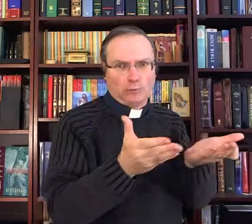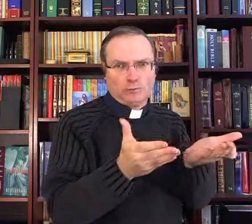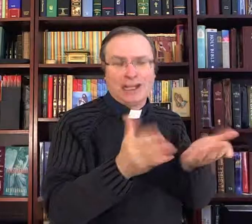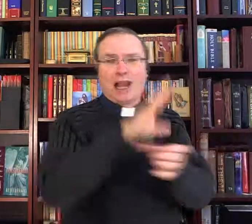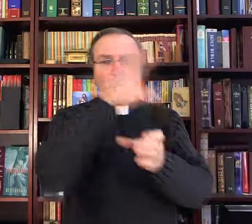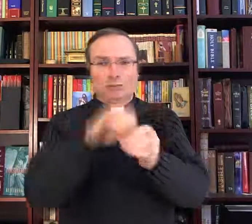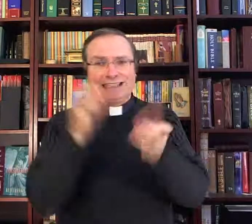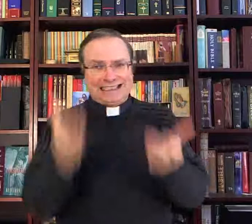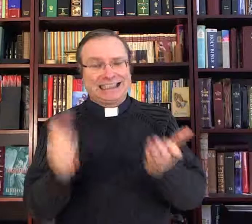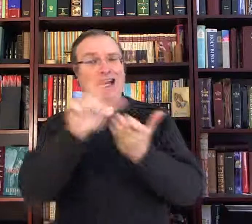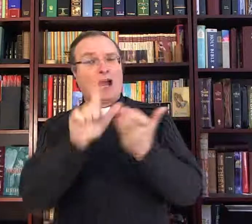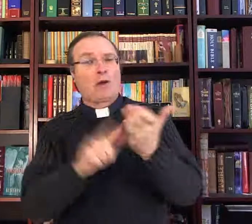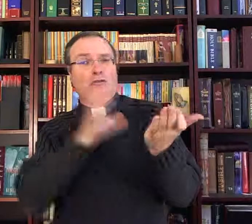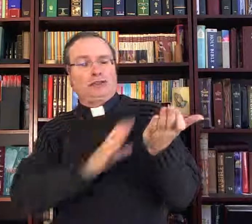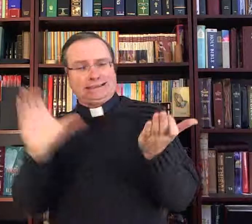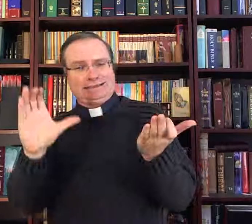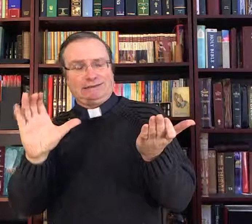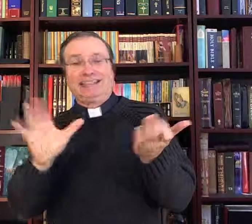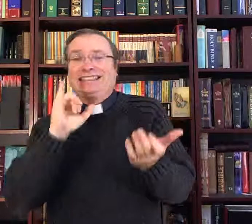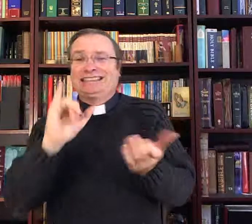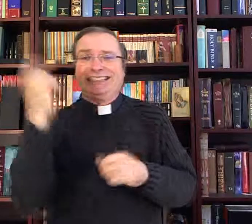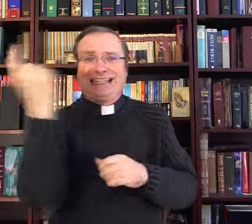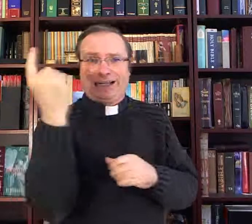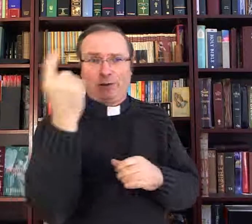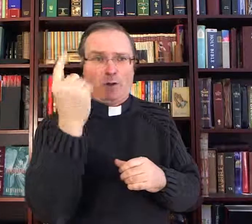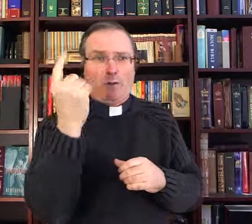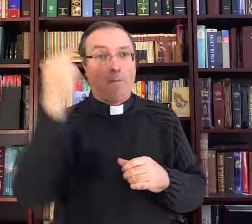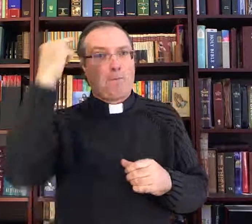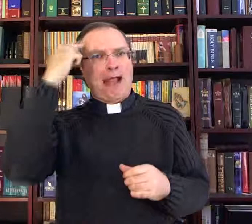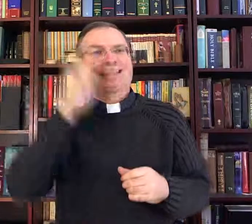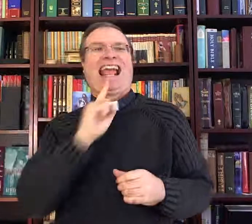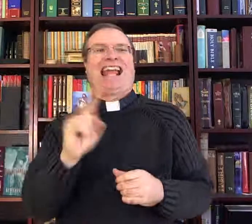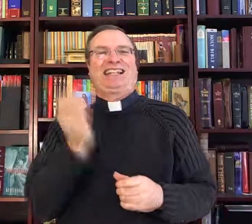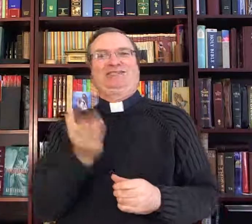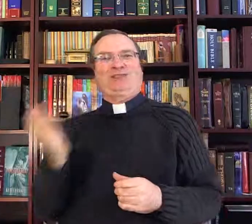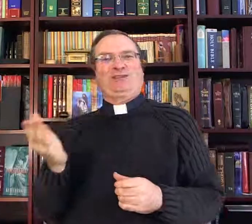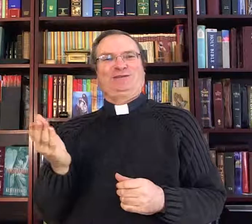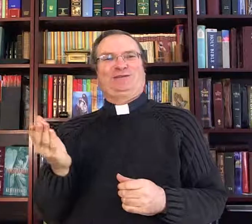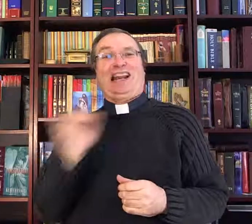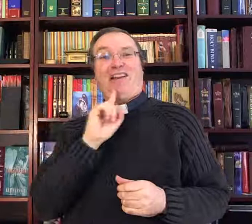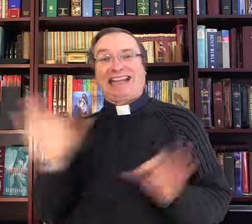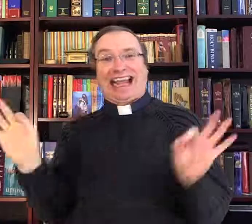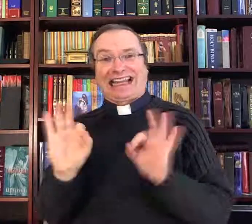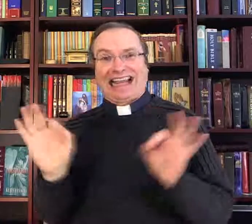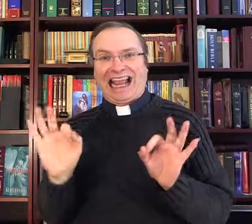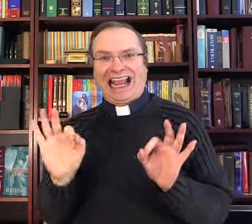et accomplissez ainsi la loi de Christ. Si quelqu'un pense être quelque chose alors qu'il n'est rien,